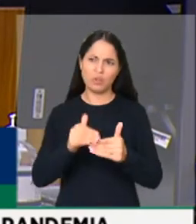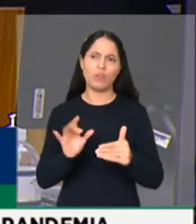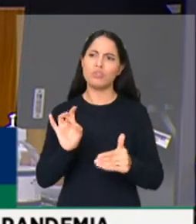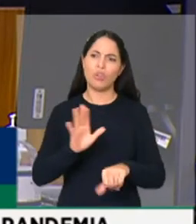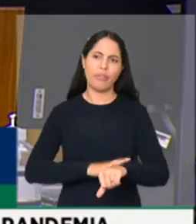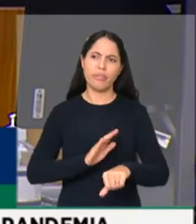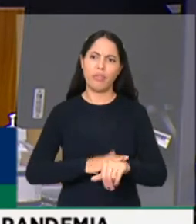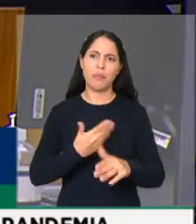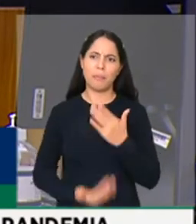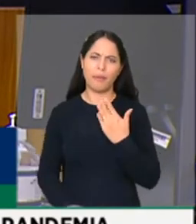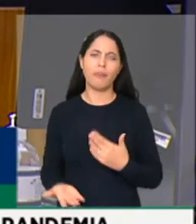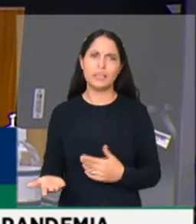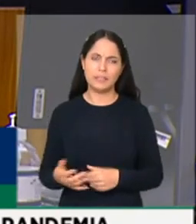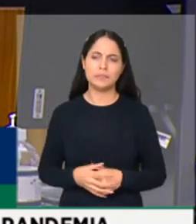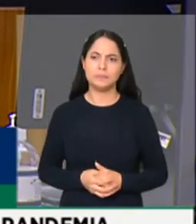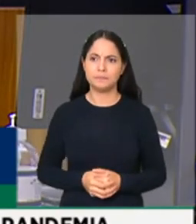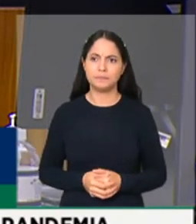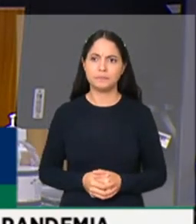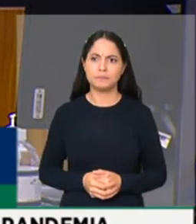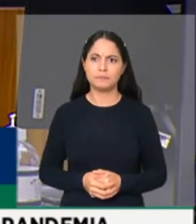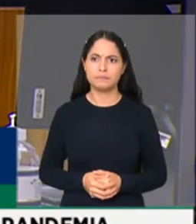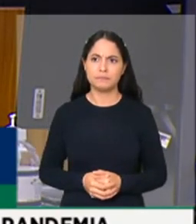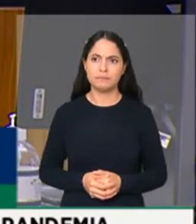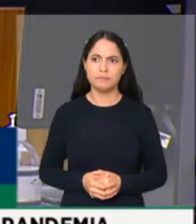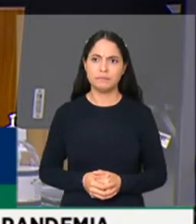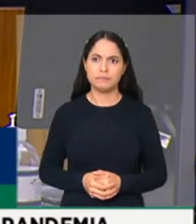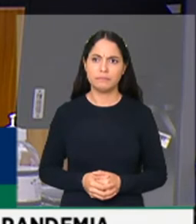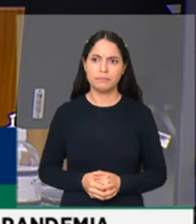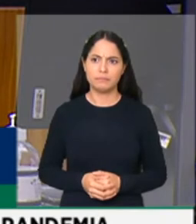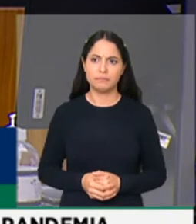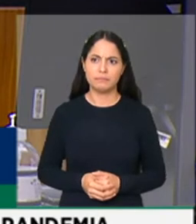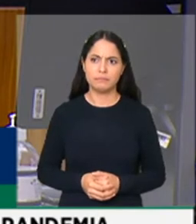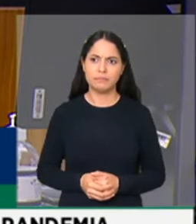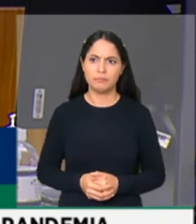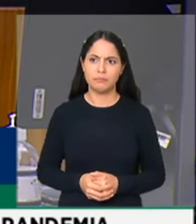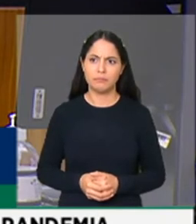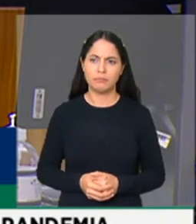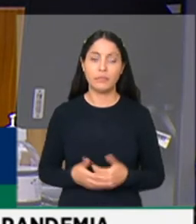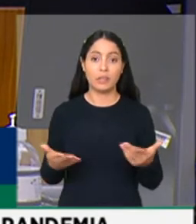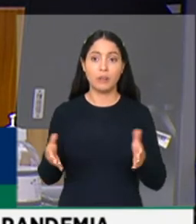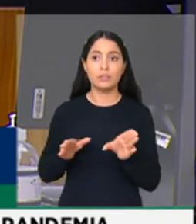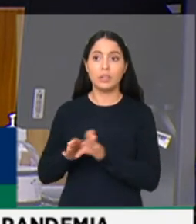MAIS TEMPO. -- [DEPUTADA]: PRESIDENTE... -- [PRESIDENTE]: COMO ORIENTA... O PSL? -- [DEPUTADO]: O PSL,